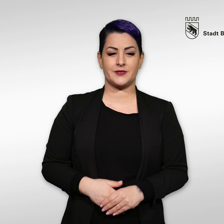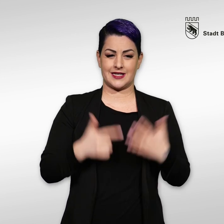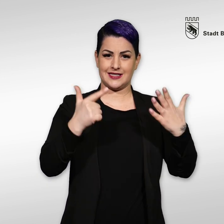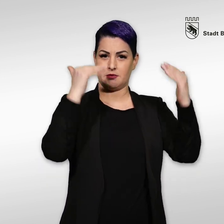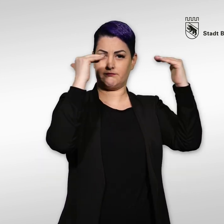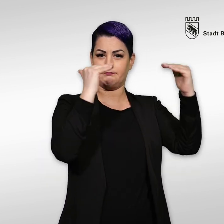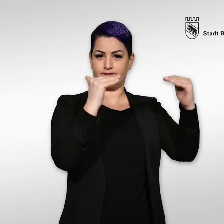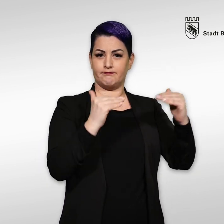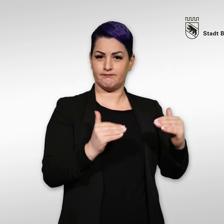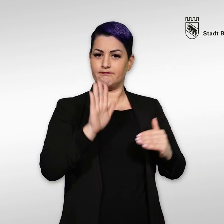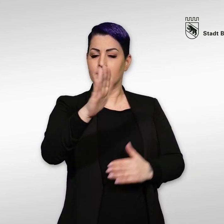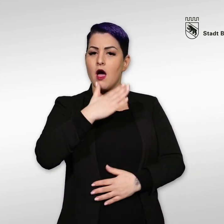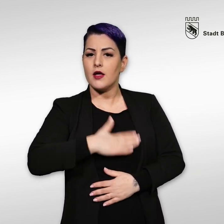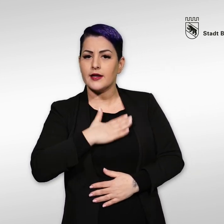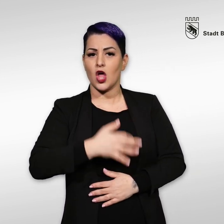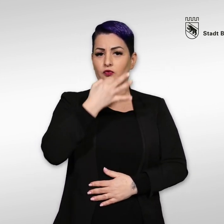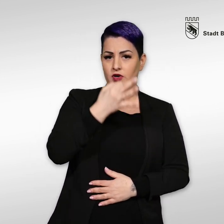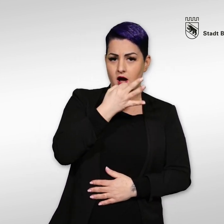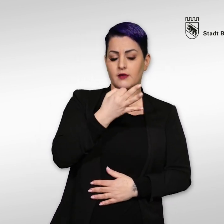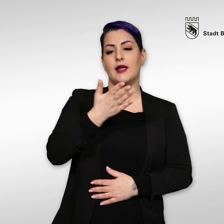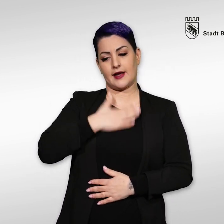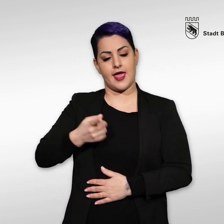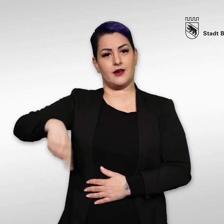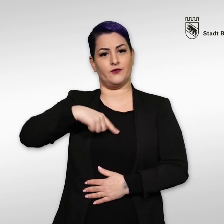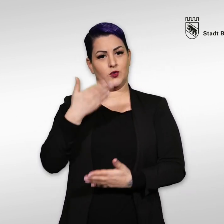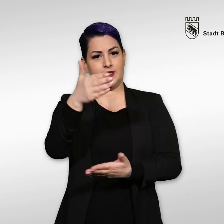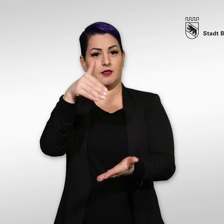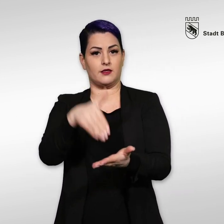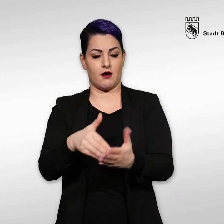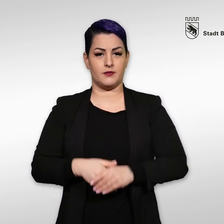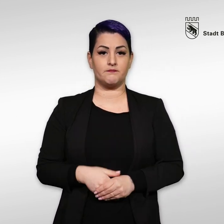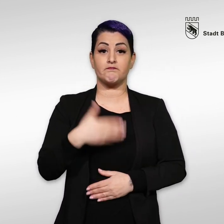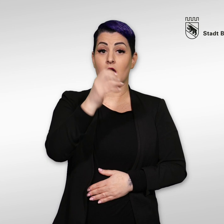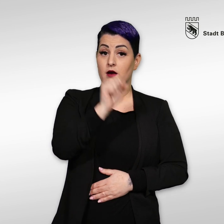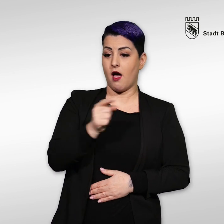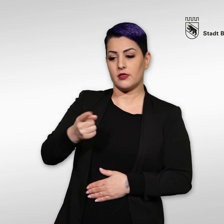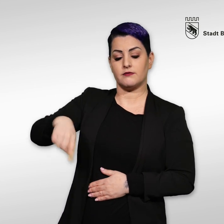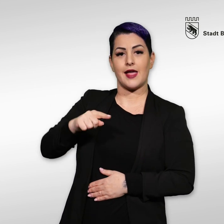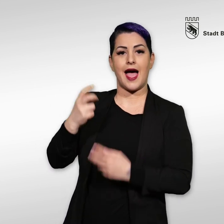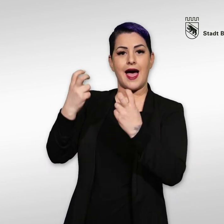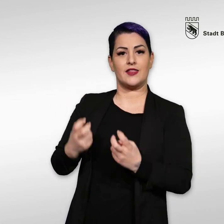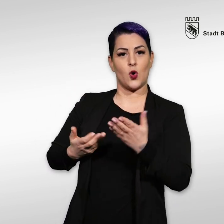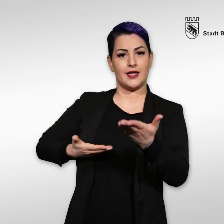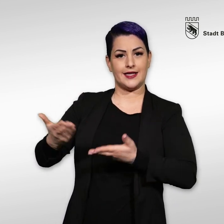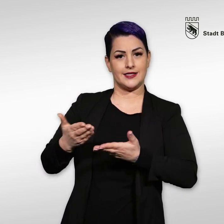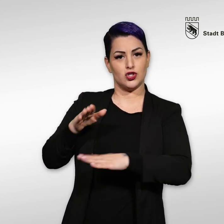Bei diesen Anliegen sind wir gerne persönlich für Sie da. Sie erreichen uns am Schalter des Einwohnerdienstes.